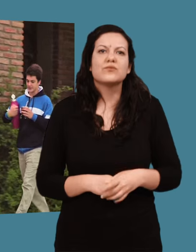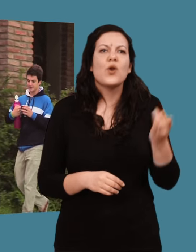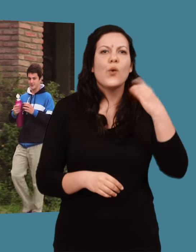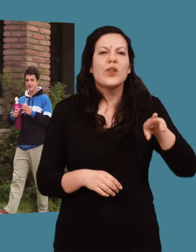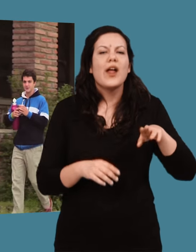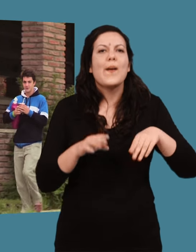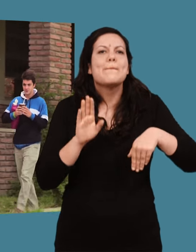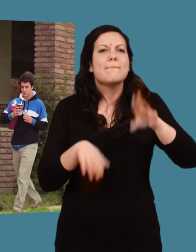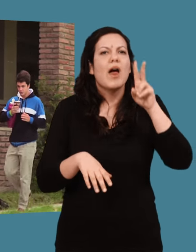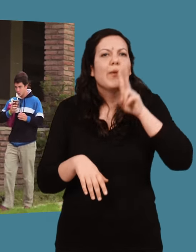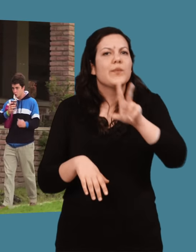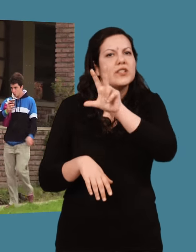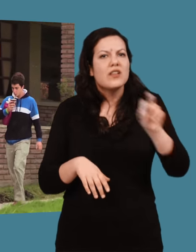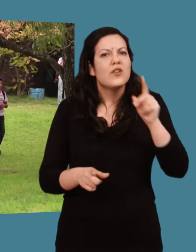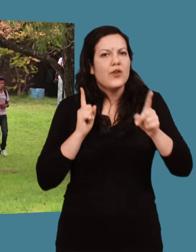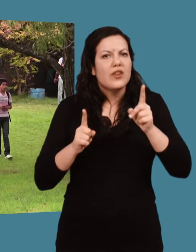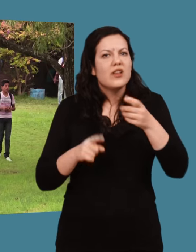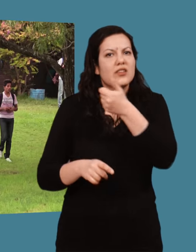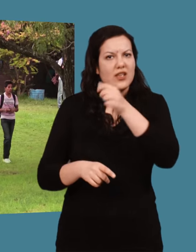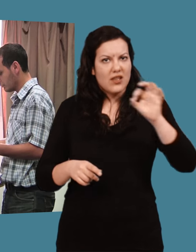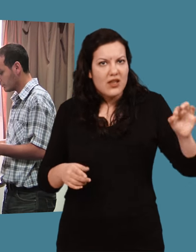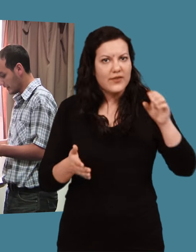La UNER tiene más de 2300 docentes y 600 empleados.